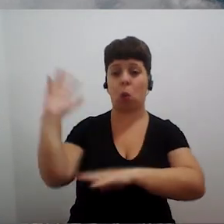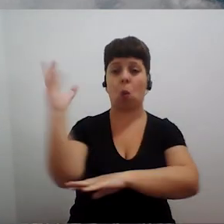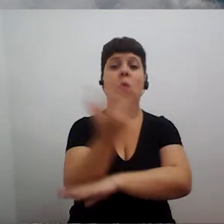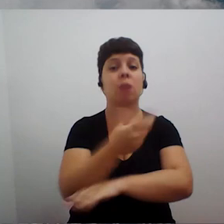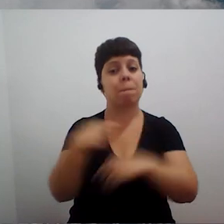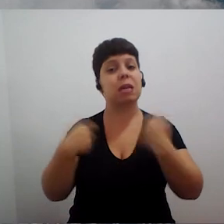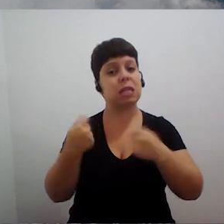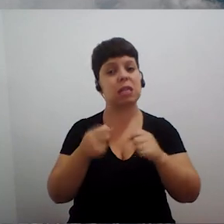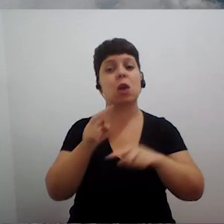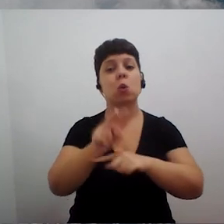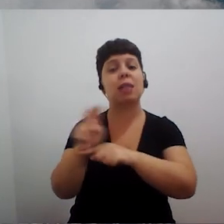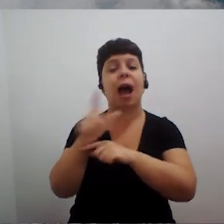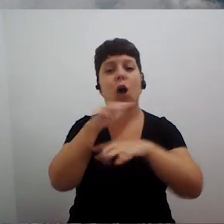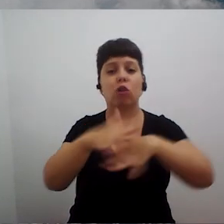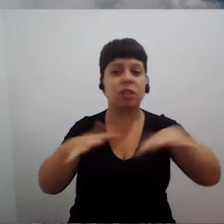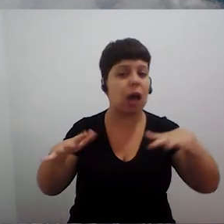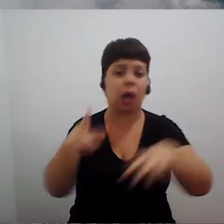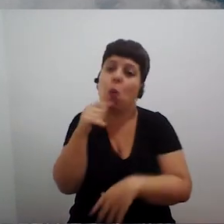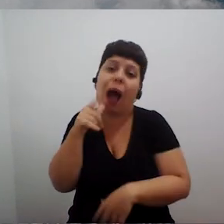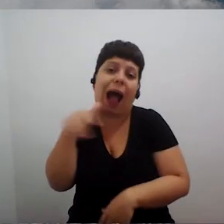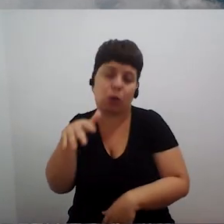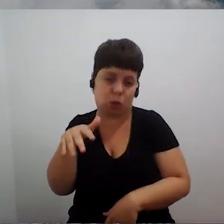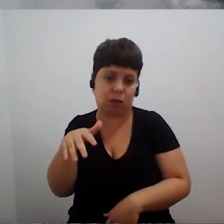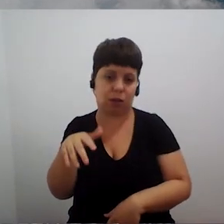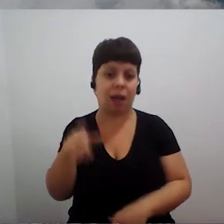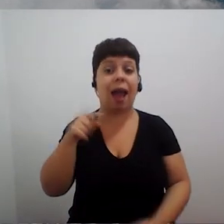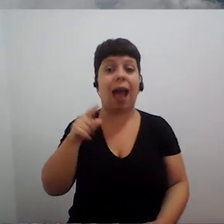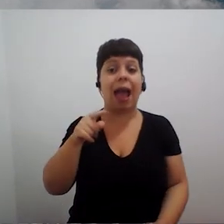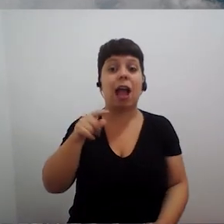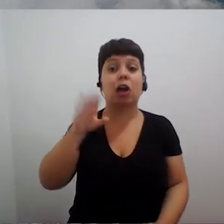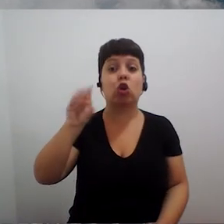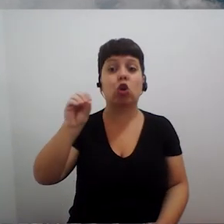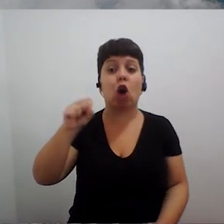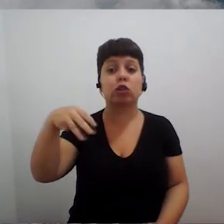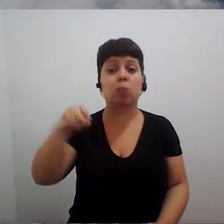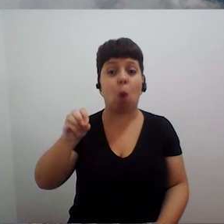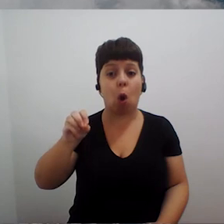no cuidado dos oceanos, é transformar a cosmovisão né